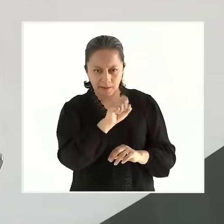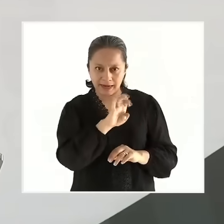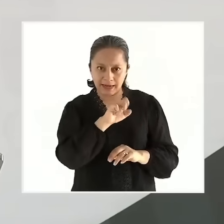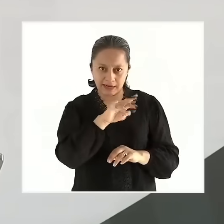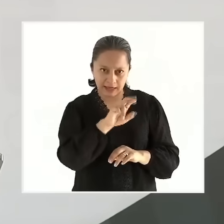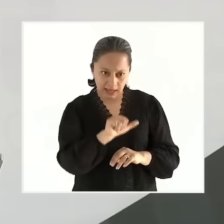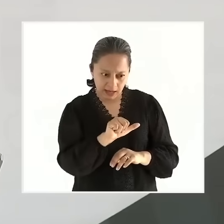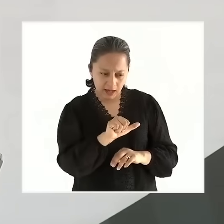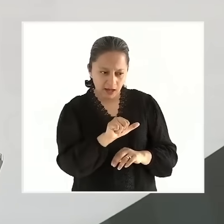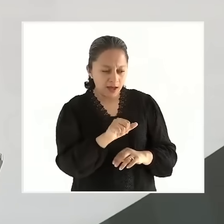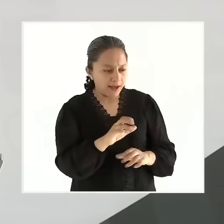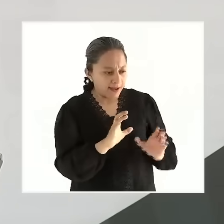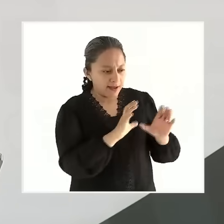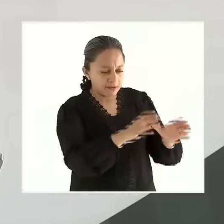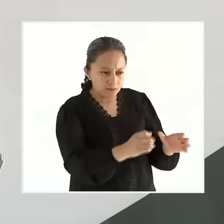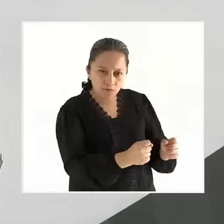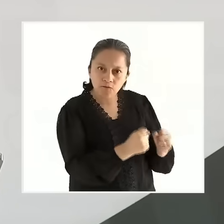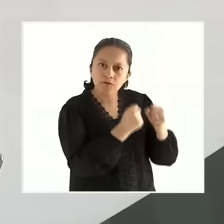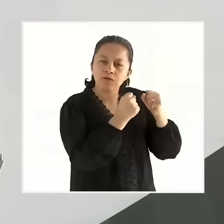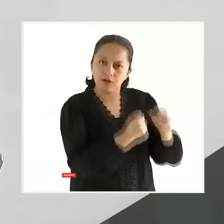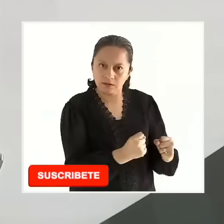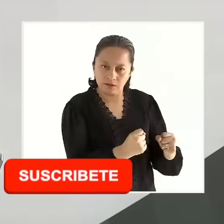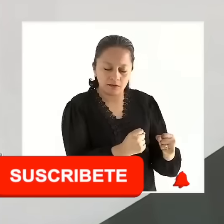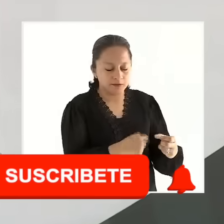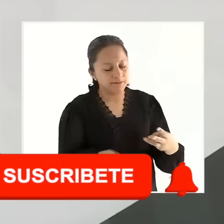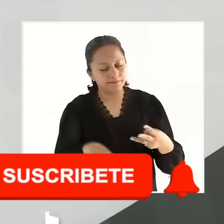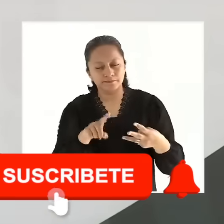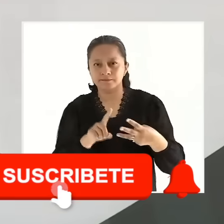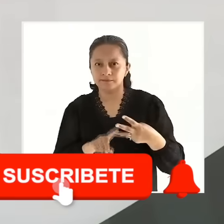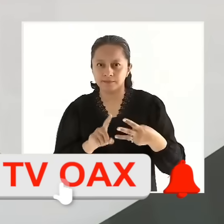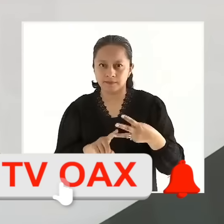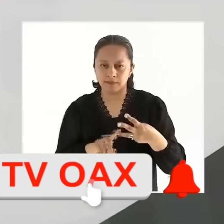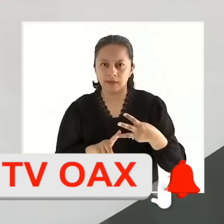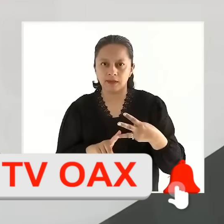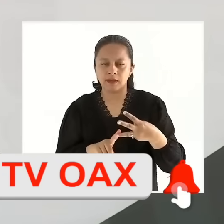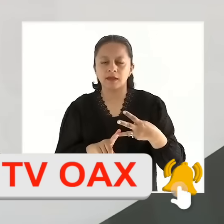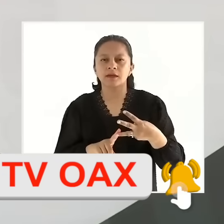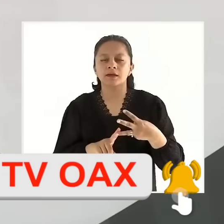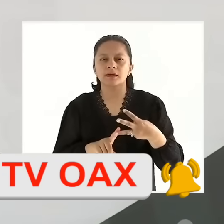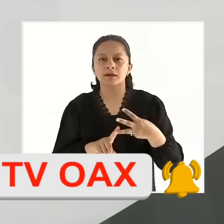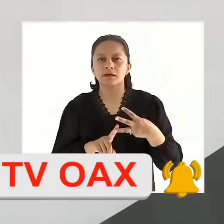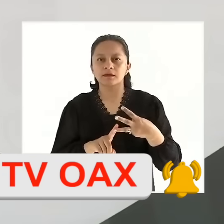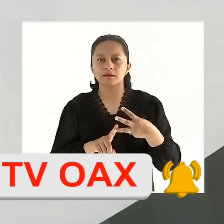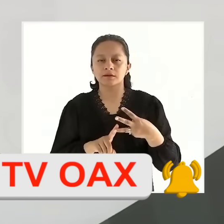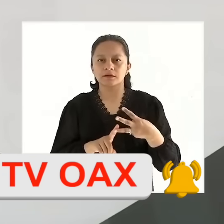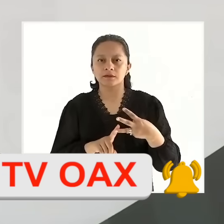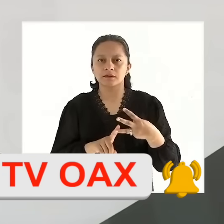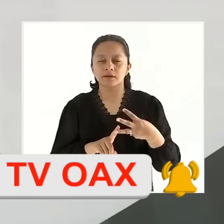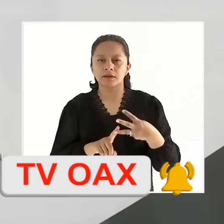la soberanía energética. Y número tres, frente a cualquier situación como la que hemos vivido a lo